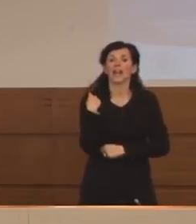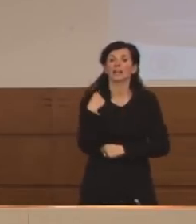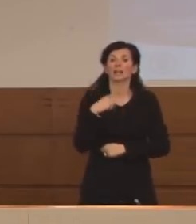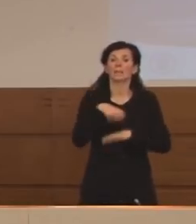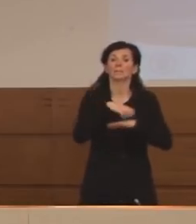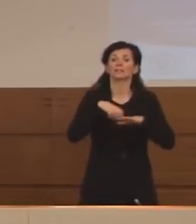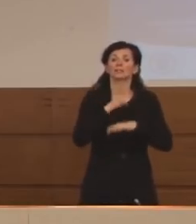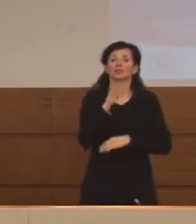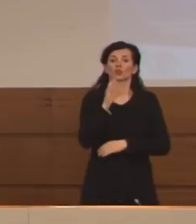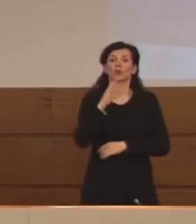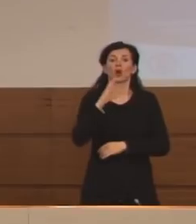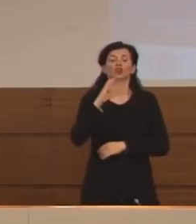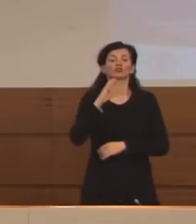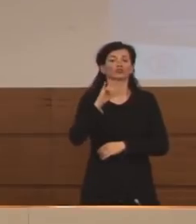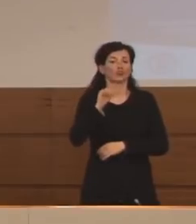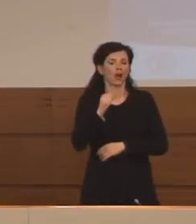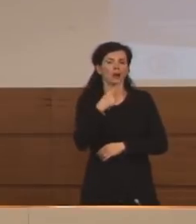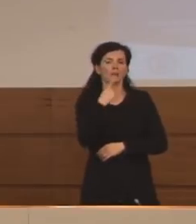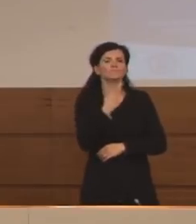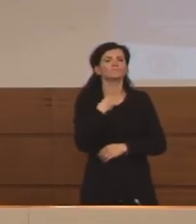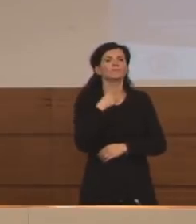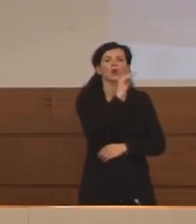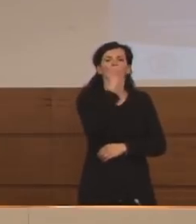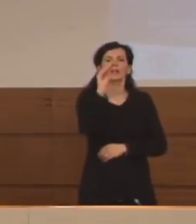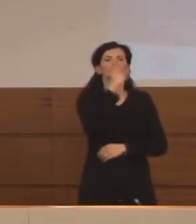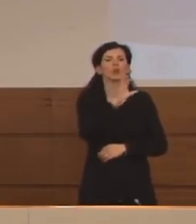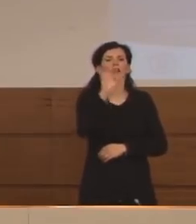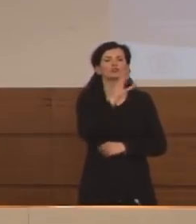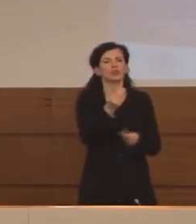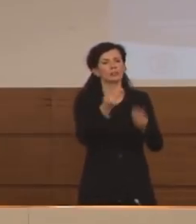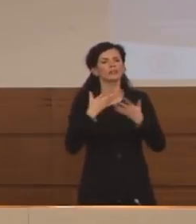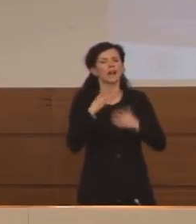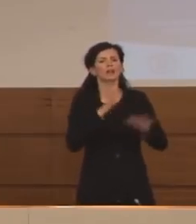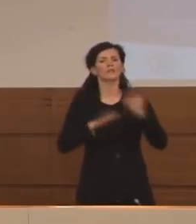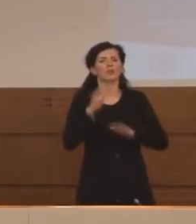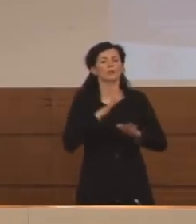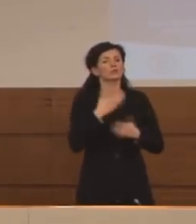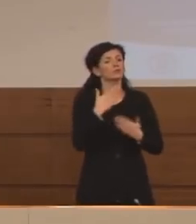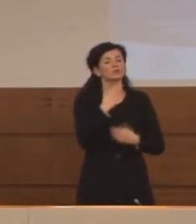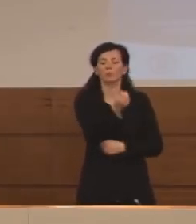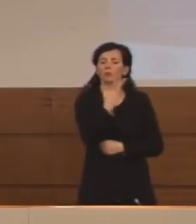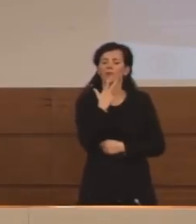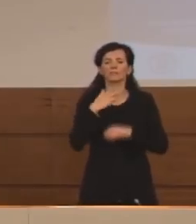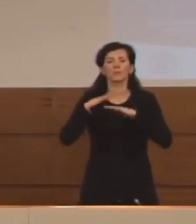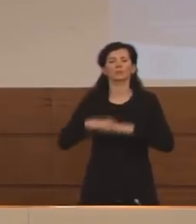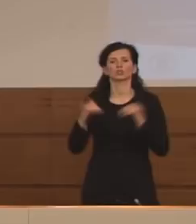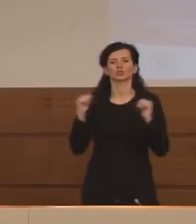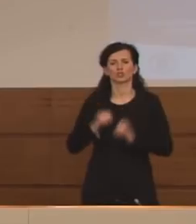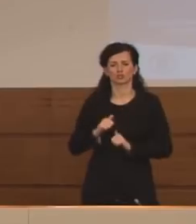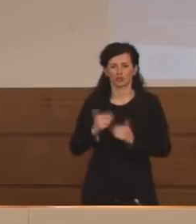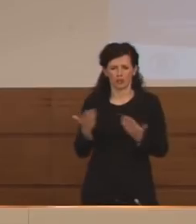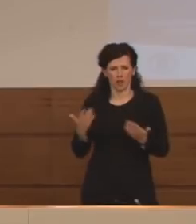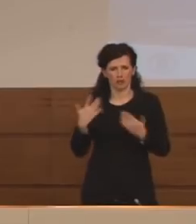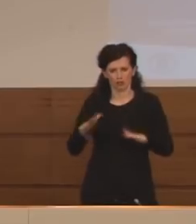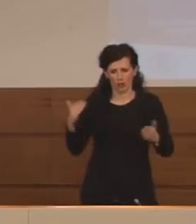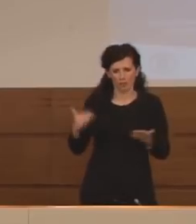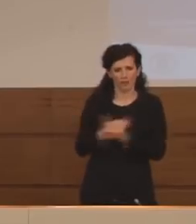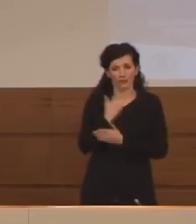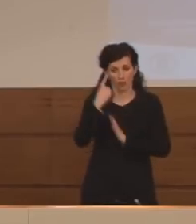"abbiamo chiesto alle Regioni di comunicare tempestivamente queste informazioni alla Protezione Civile" Cioè, dopo un mese è veramente incredibile!